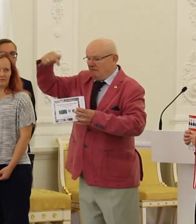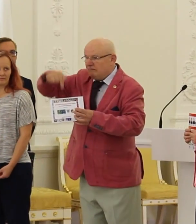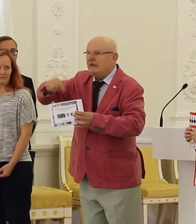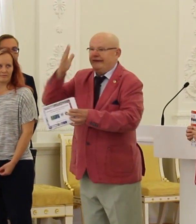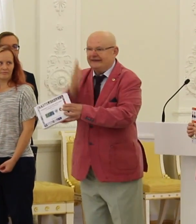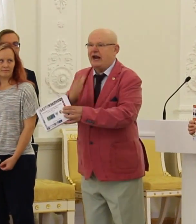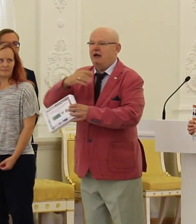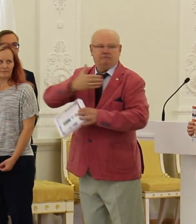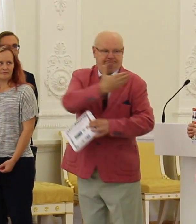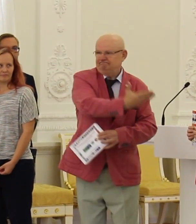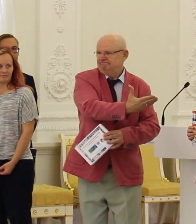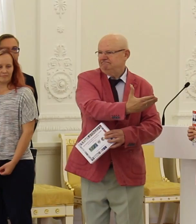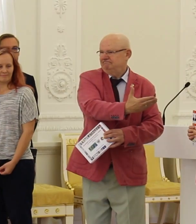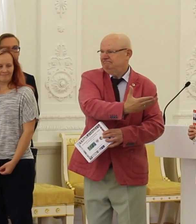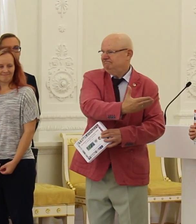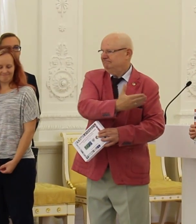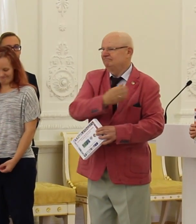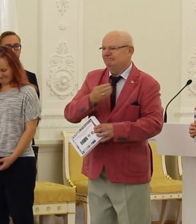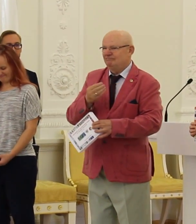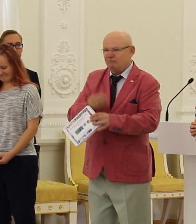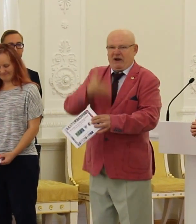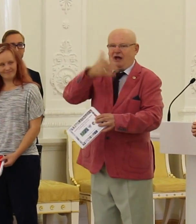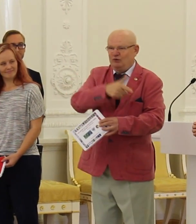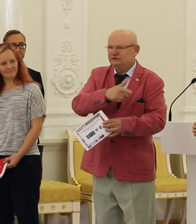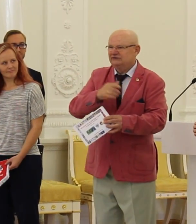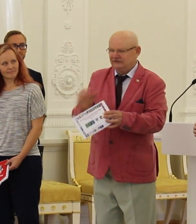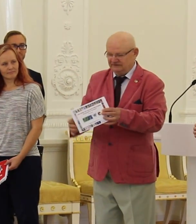Šitoje knygoje yra ji, brangi Prezidentė.